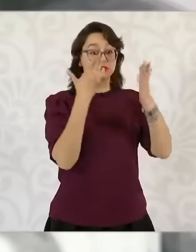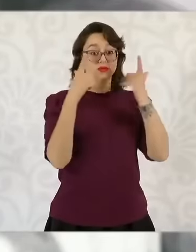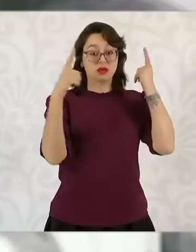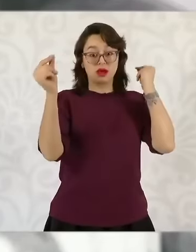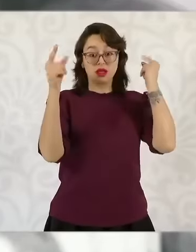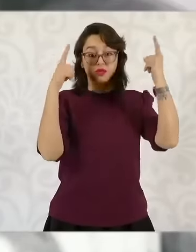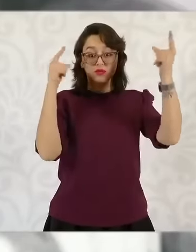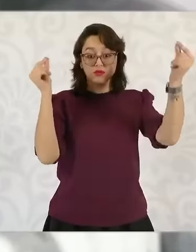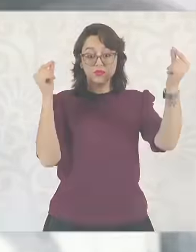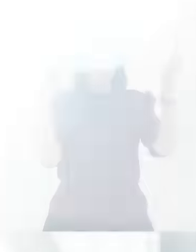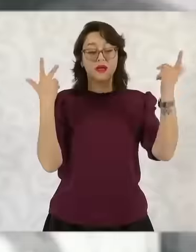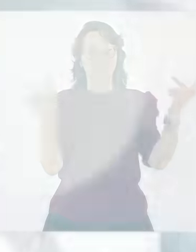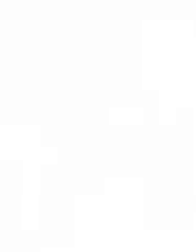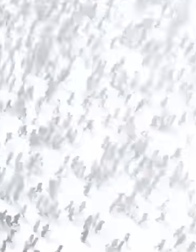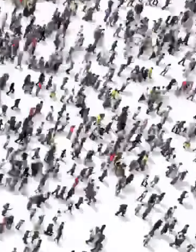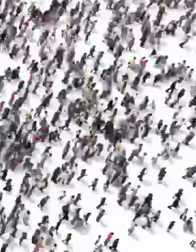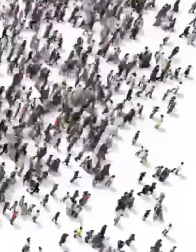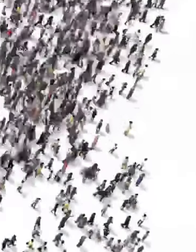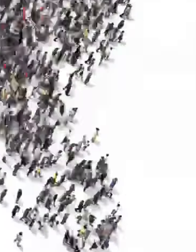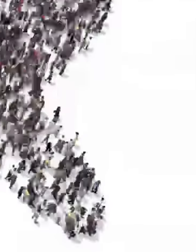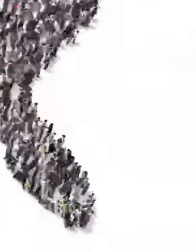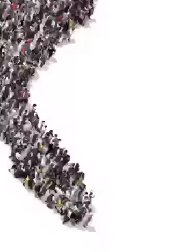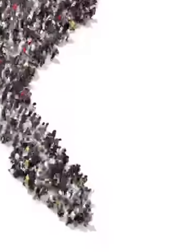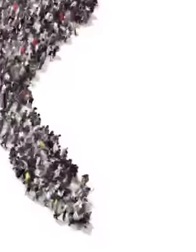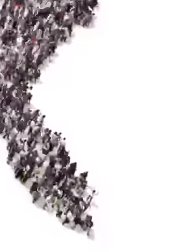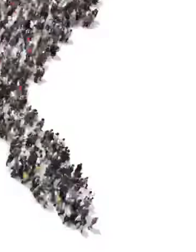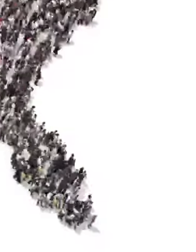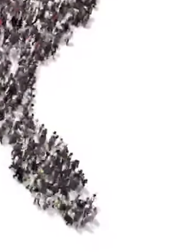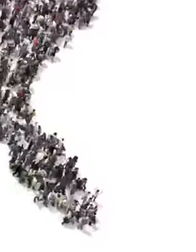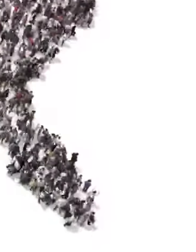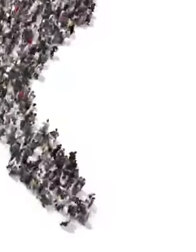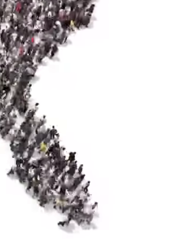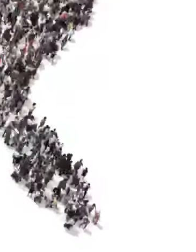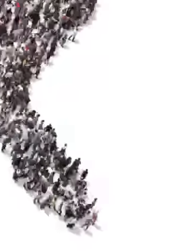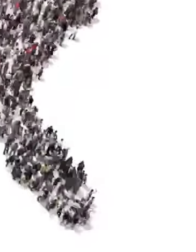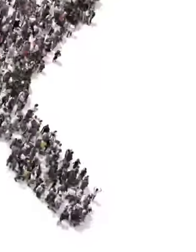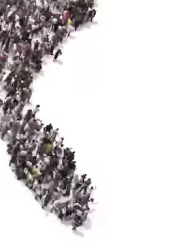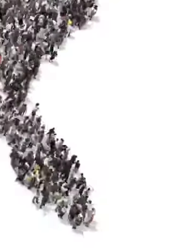comunidad constituyera un país independiente su economía se posicionaría como la décima